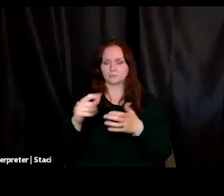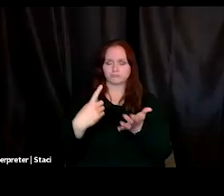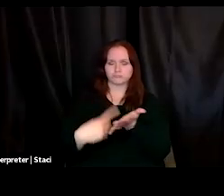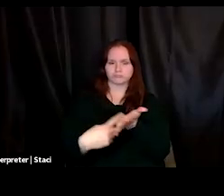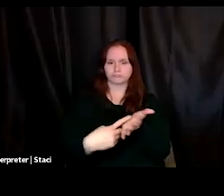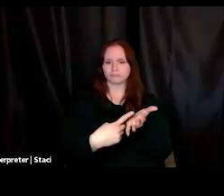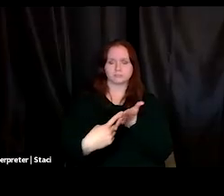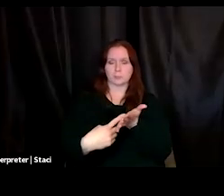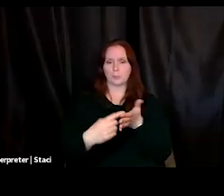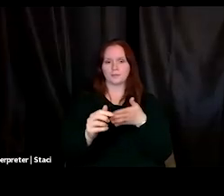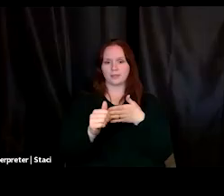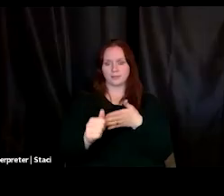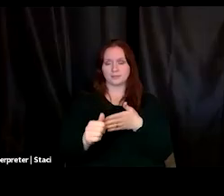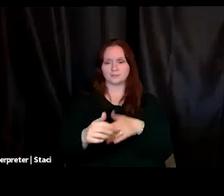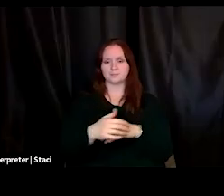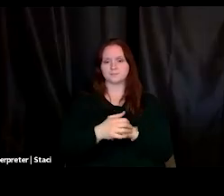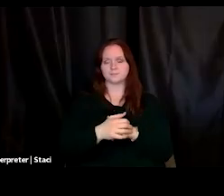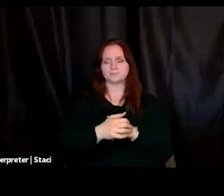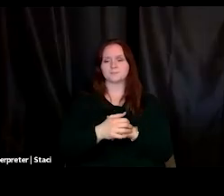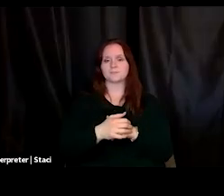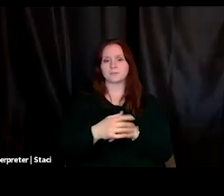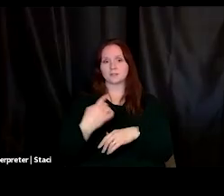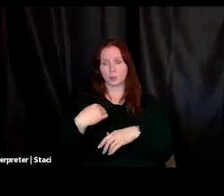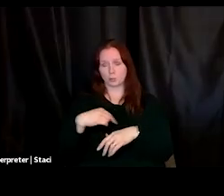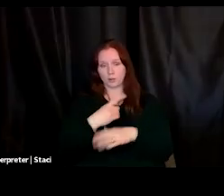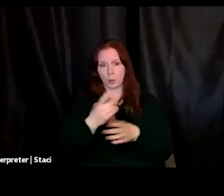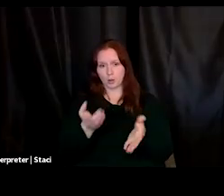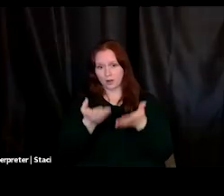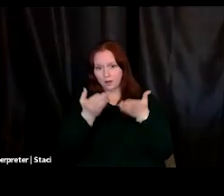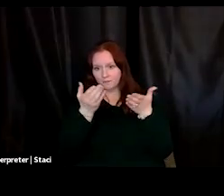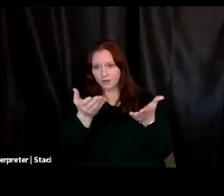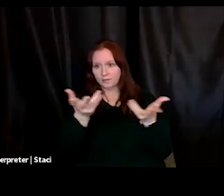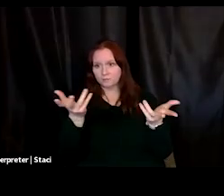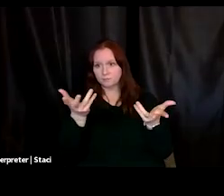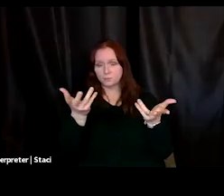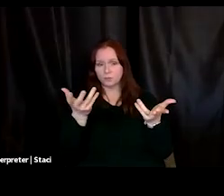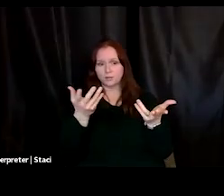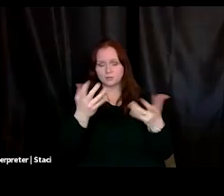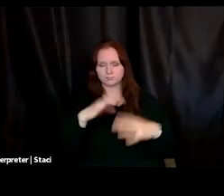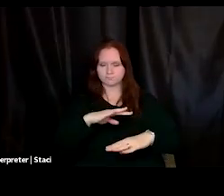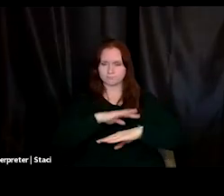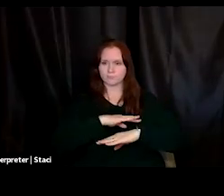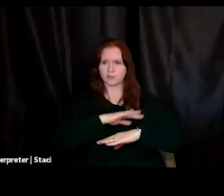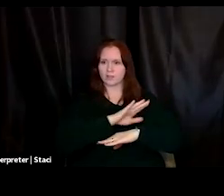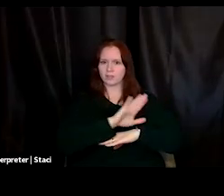Le vamos a dar un minuto a Zuzanna para que encienda su cámara y comience.